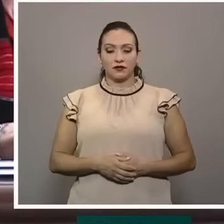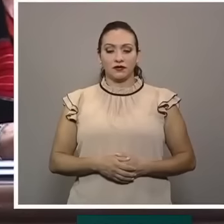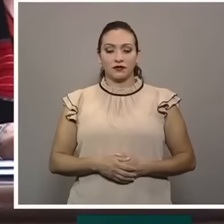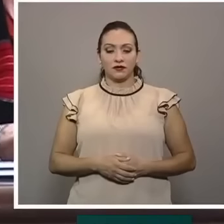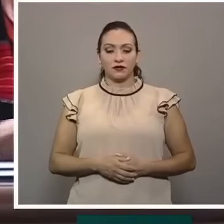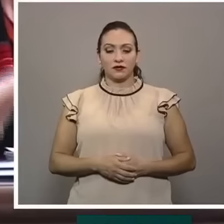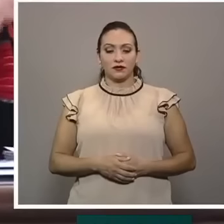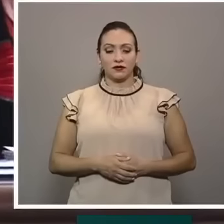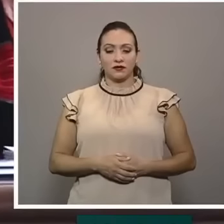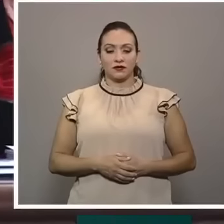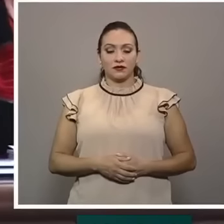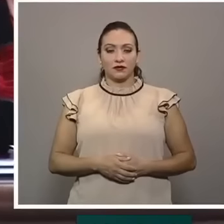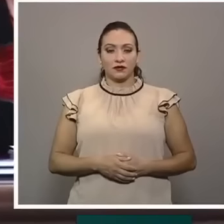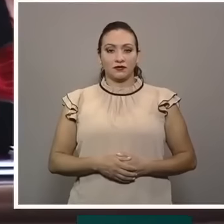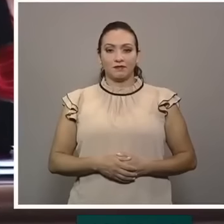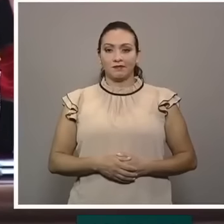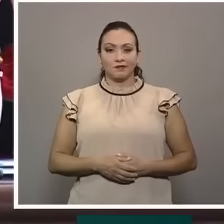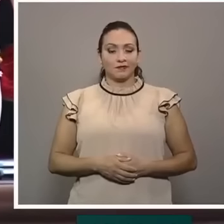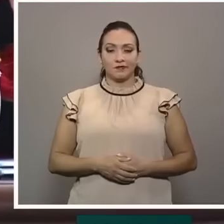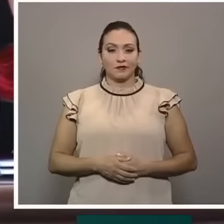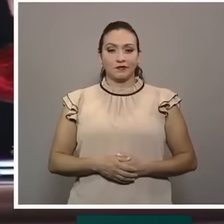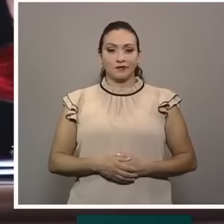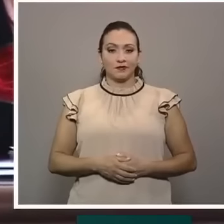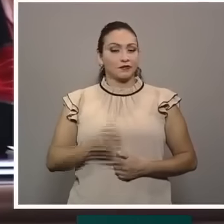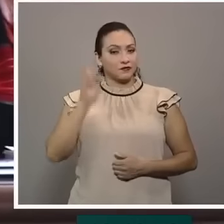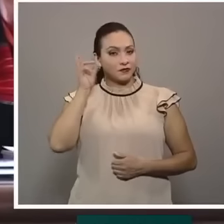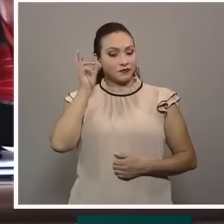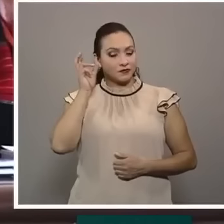No tiene sonido el ministro Espinosa. Ministrael